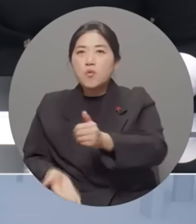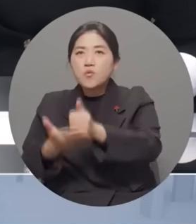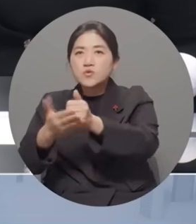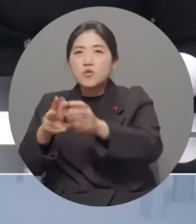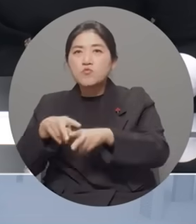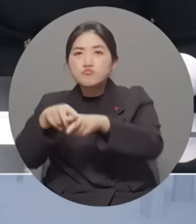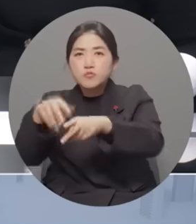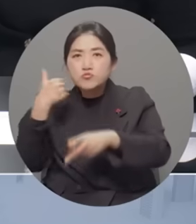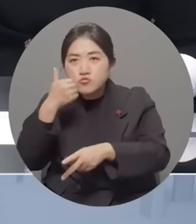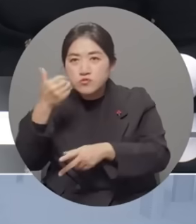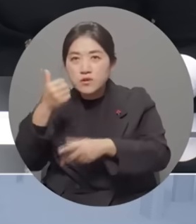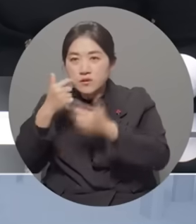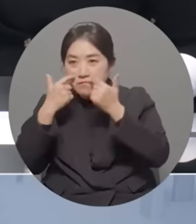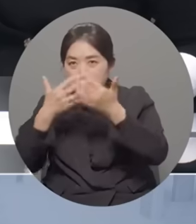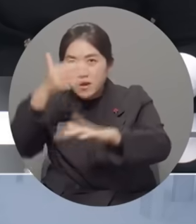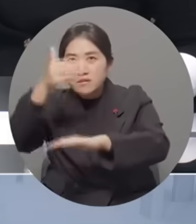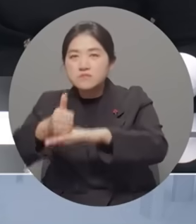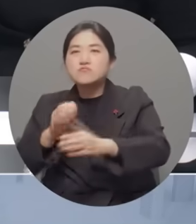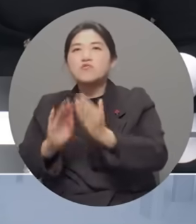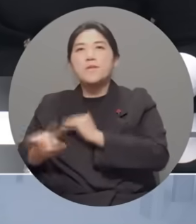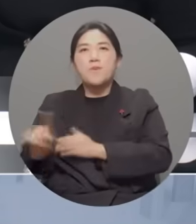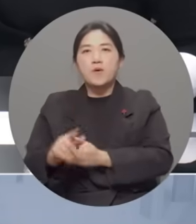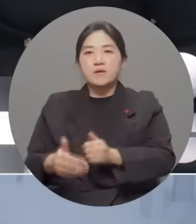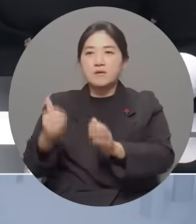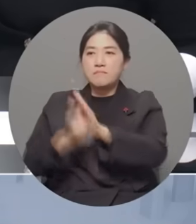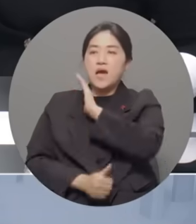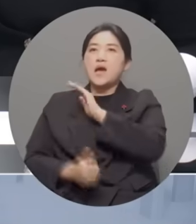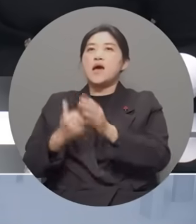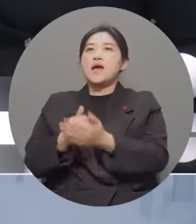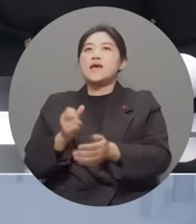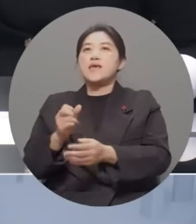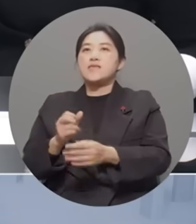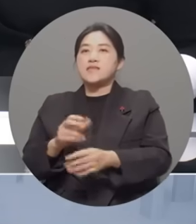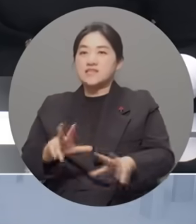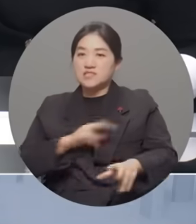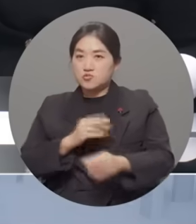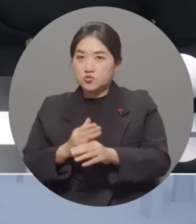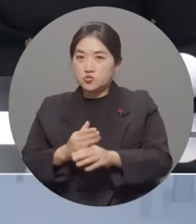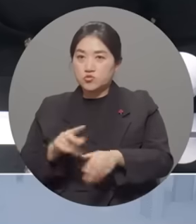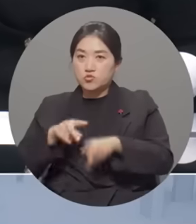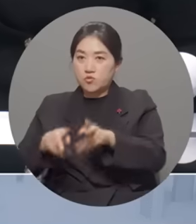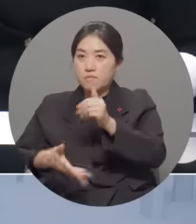특히 여당의 총선 공천이 윤곽을 드러낸 이후라면 어떨까, 공천에 떨어진 여당 현역